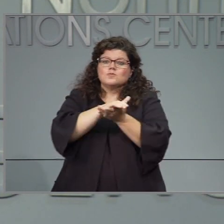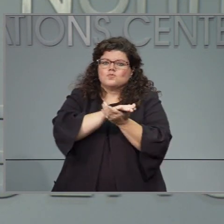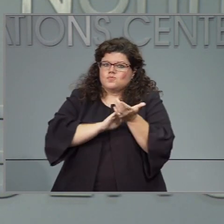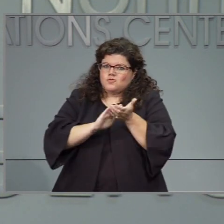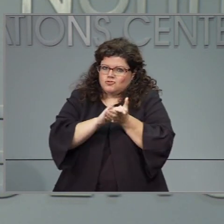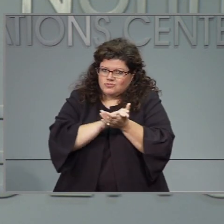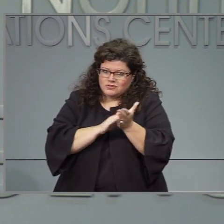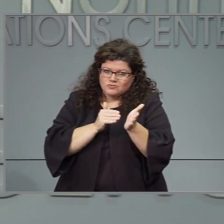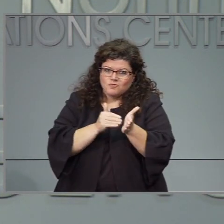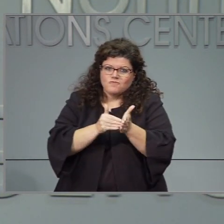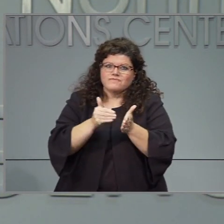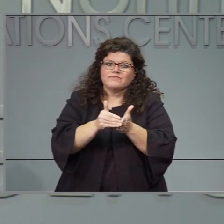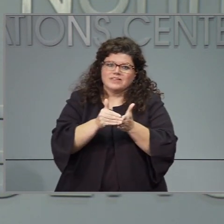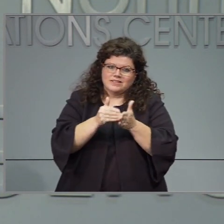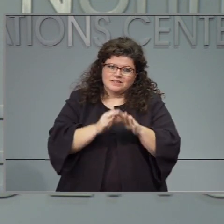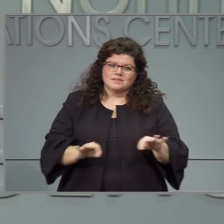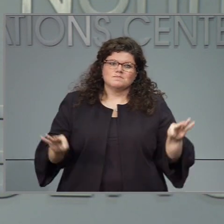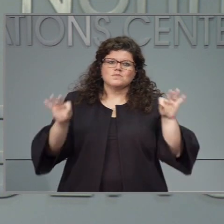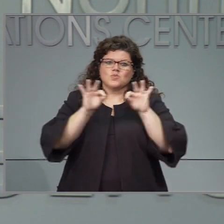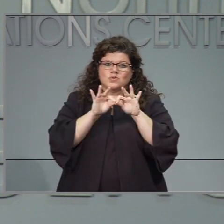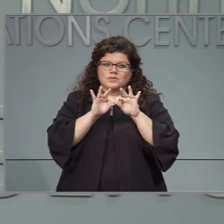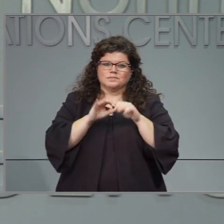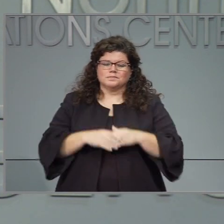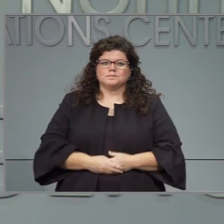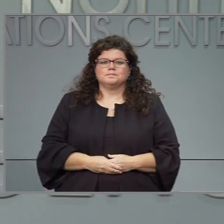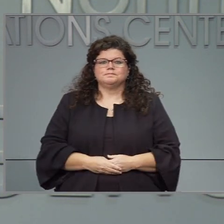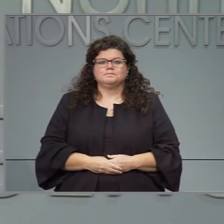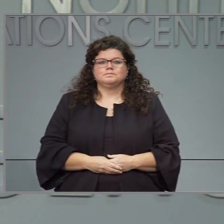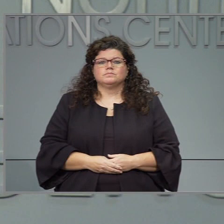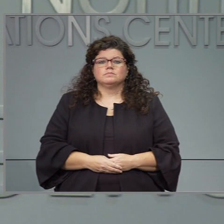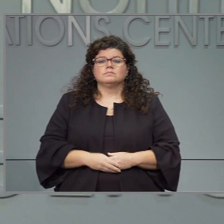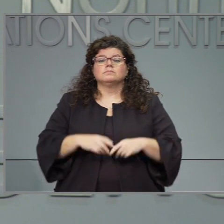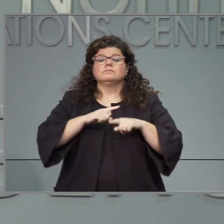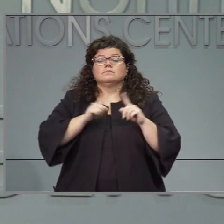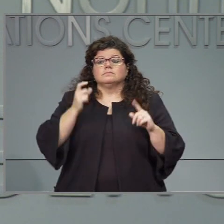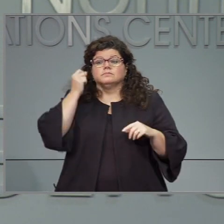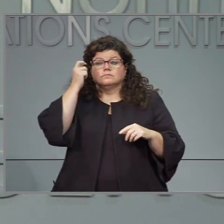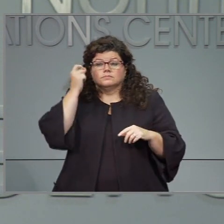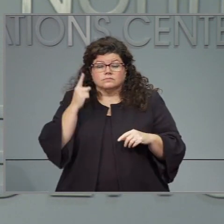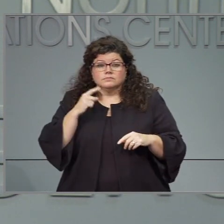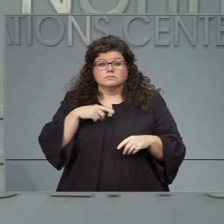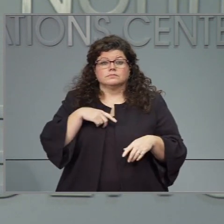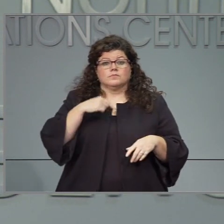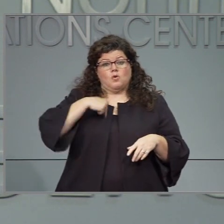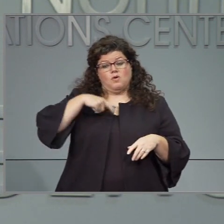distancia y lavarse las manos con frecuencia, pero antes de hablar de la siguiente etapa le voy a pedir